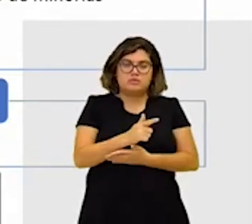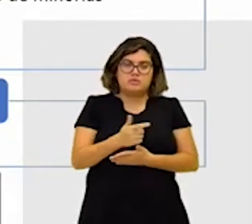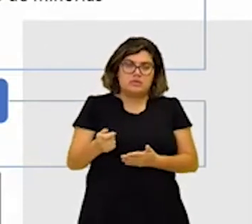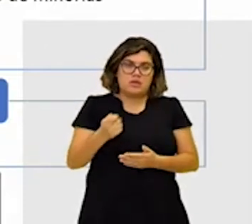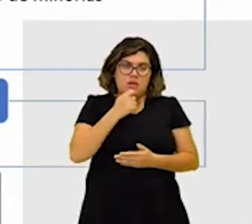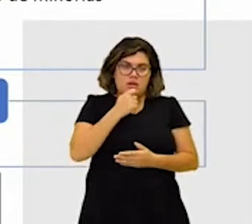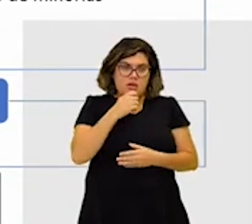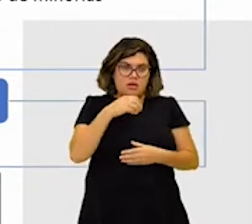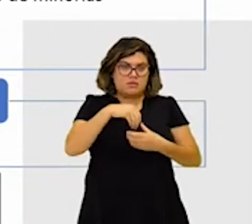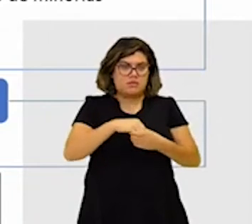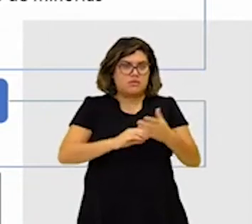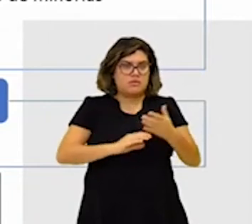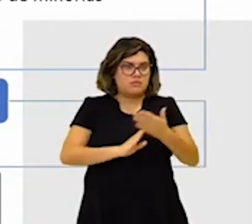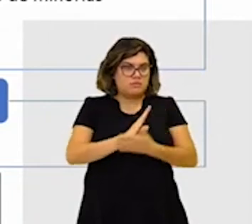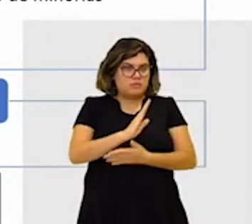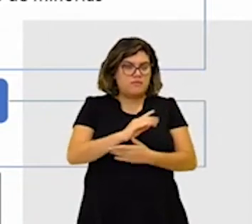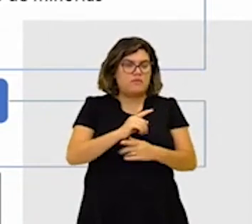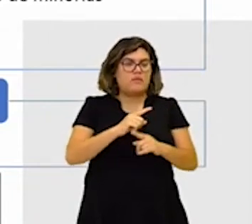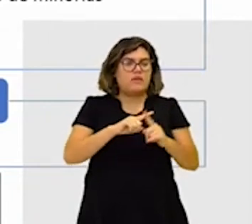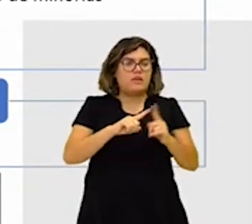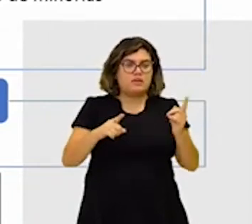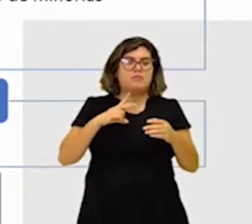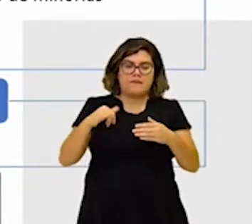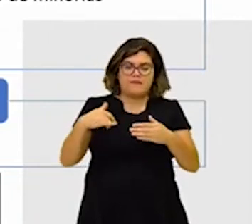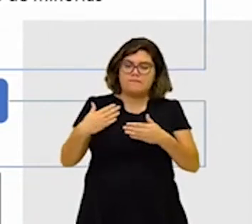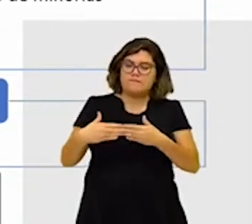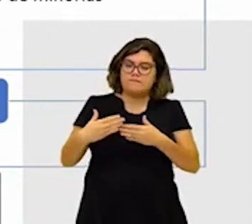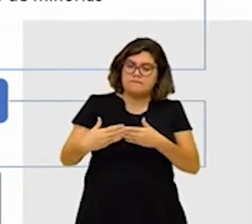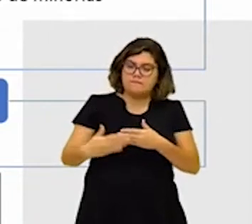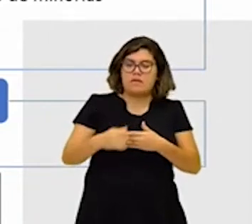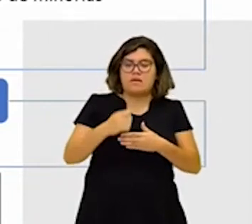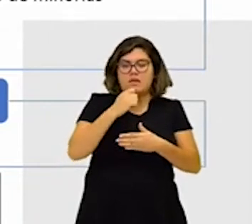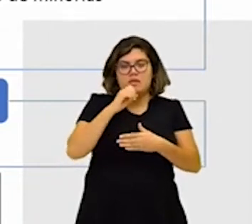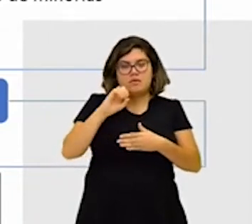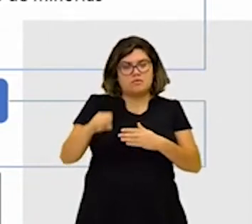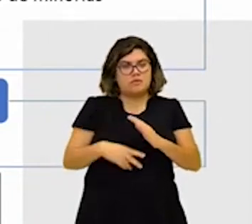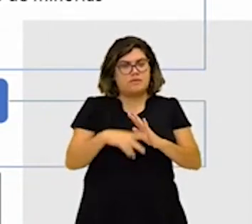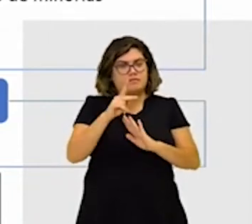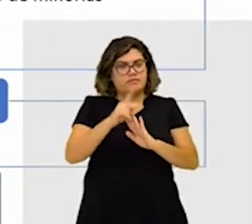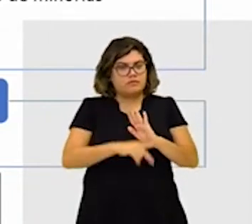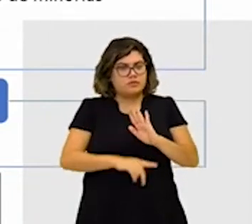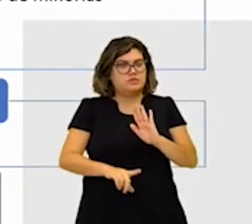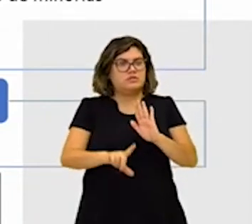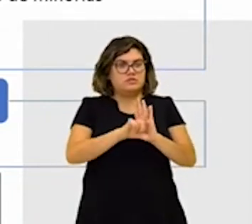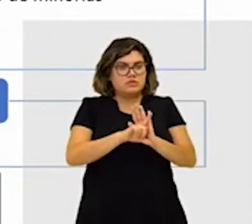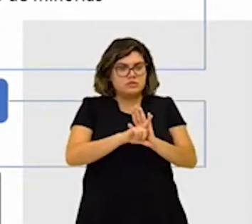eleitoral mas que caminhamos nesse sentido novo projeto do código eleitoral os termos que consegui